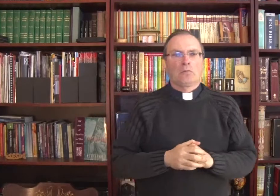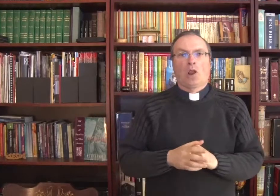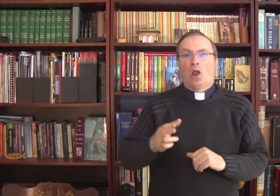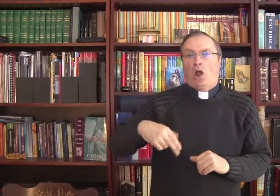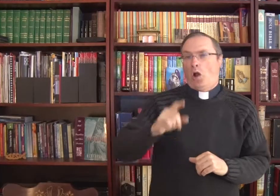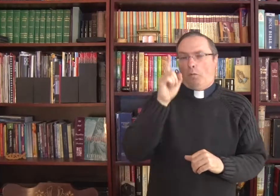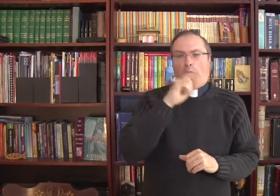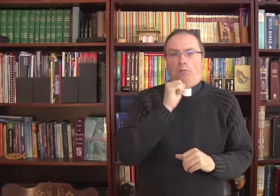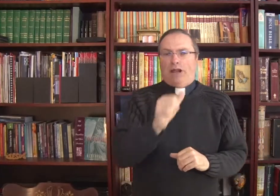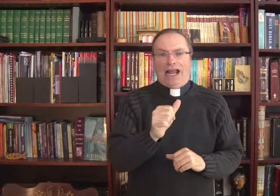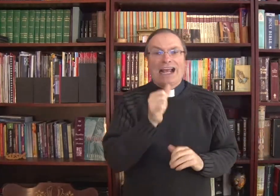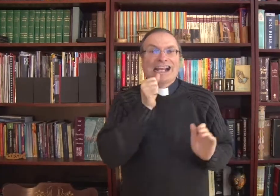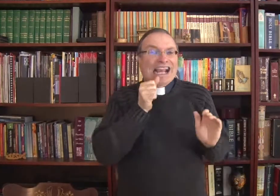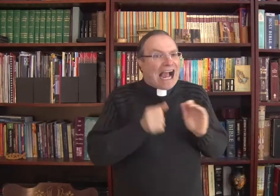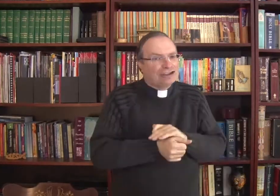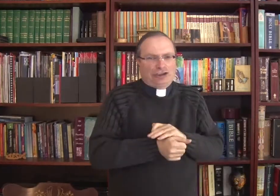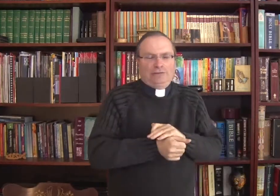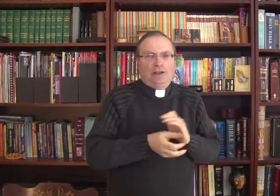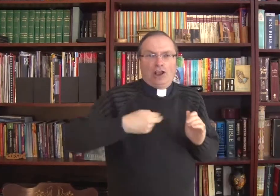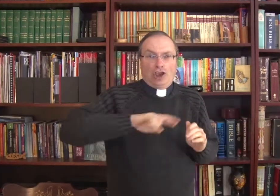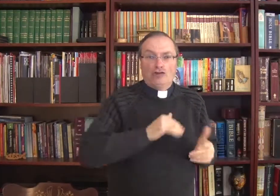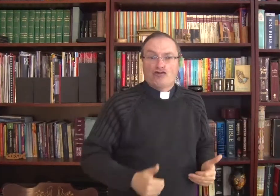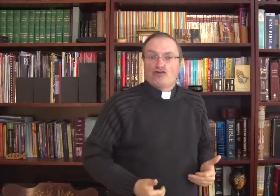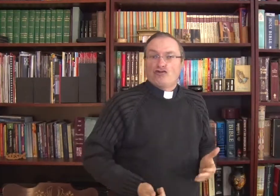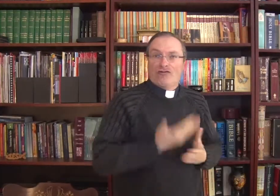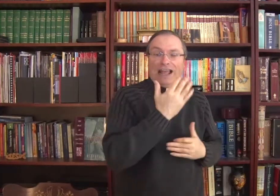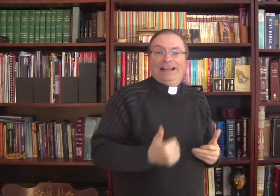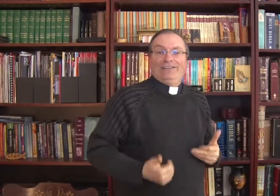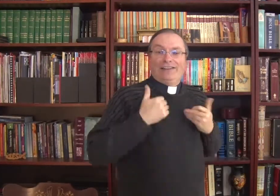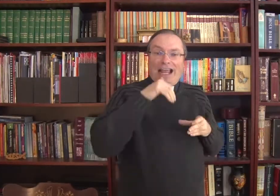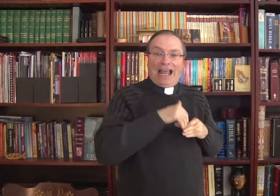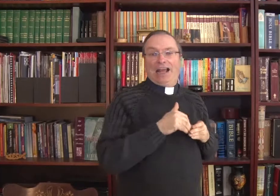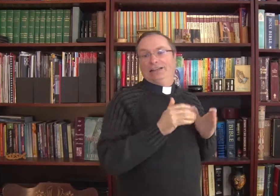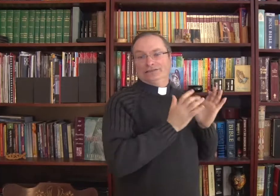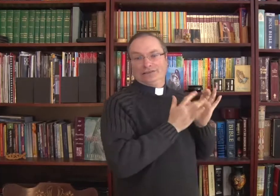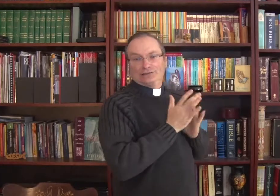On ne peut pas cacher notre nouvelle vie en Jésus